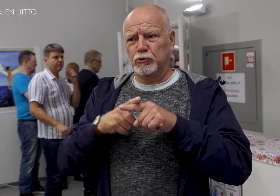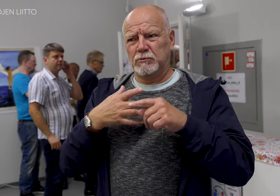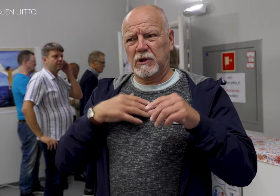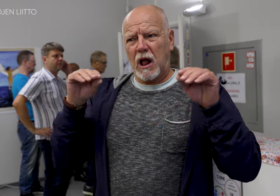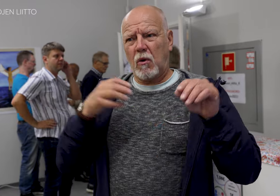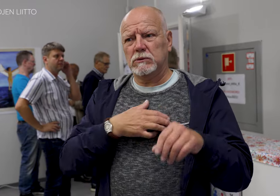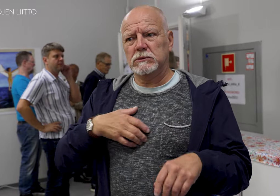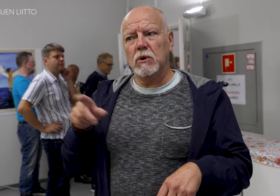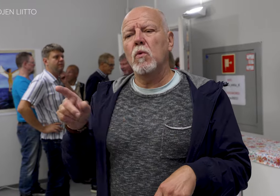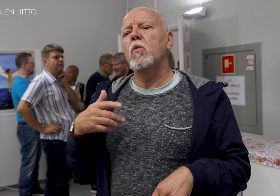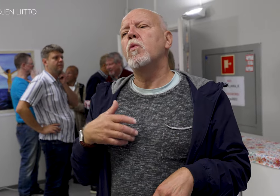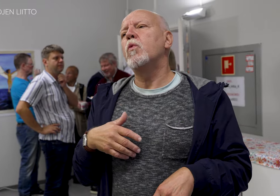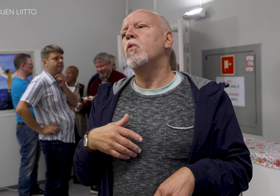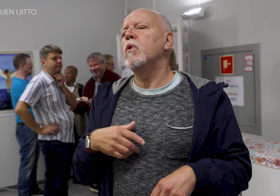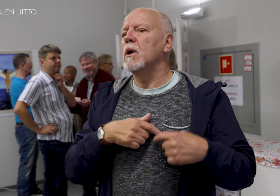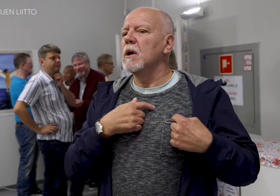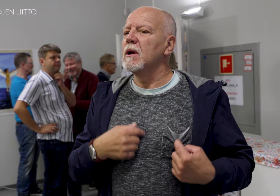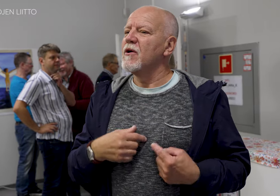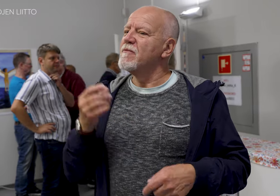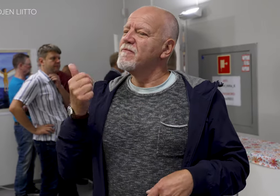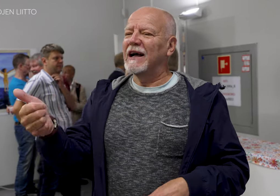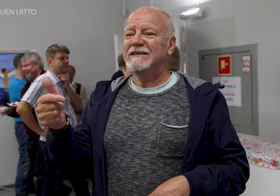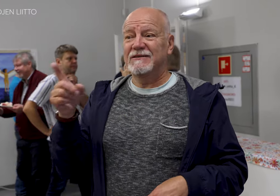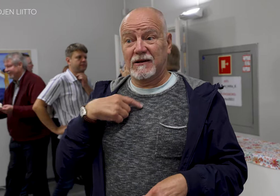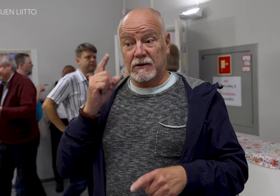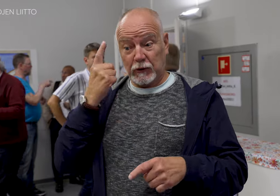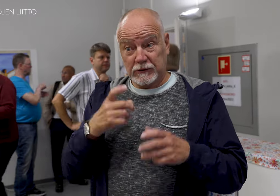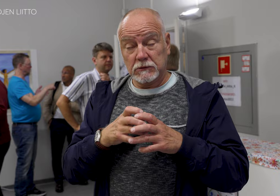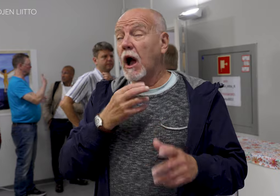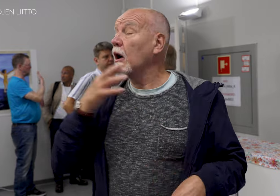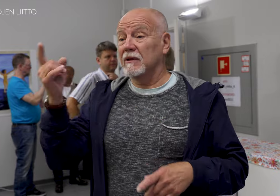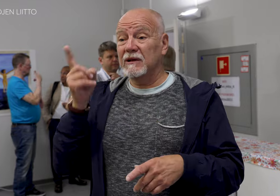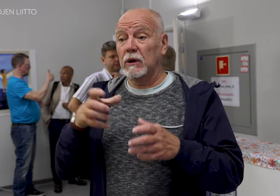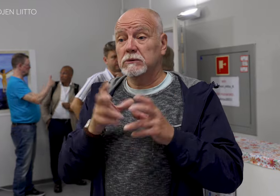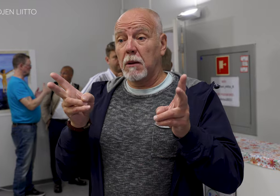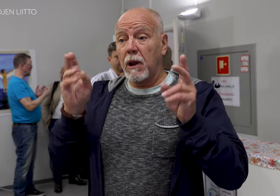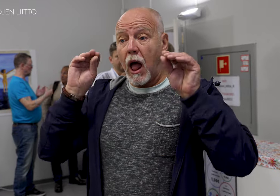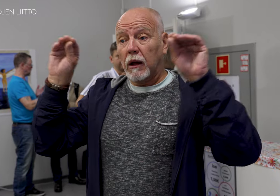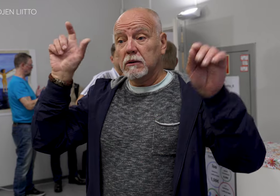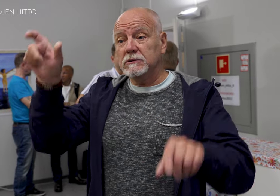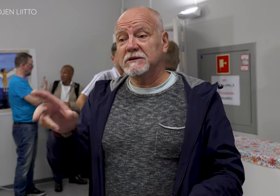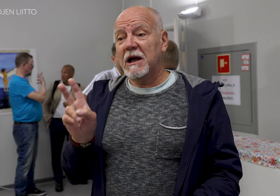Opettajani oli aivan paras, hänellä oli suuri sydän. Minulla oli sama opettaja 1-10 -luokkien ajan.